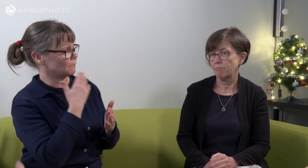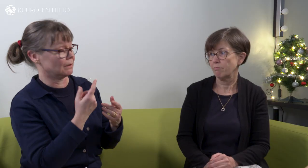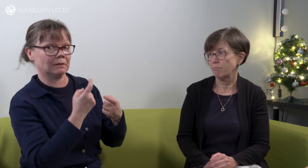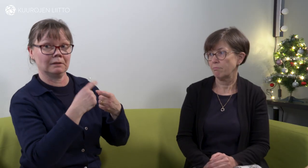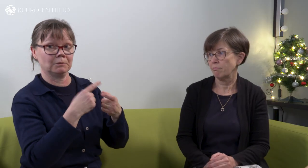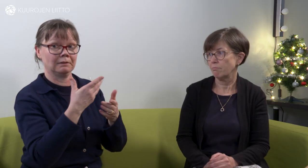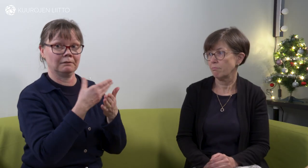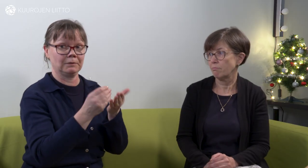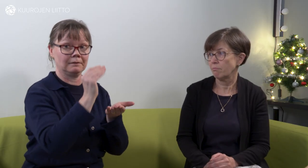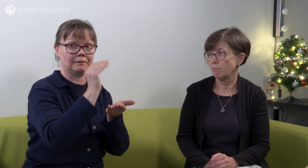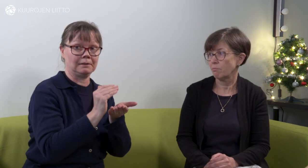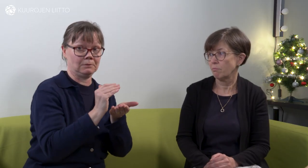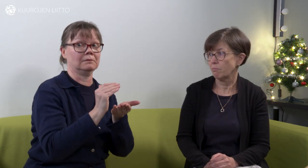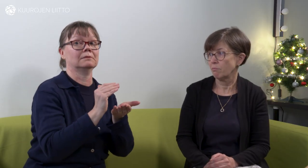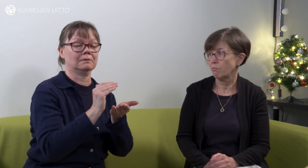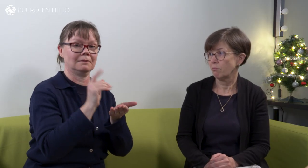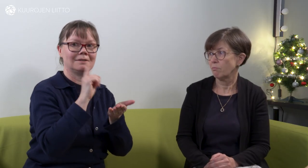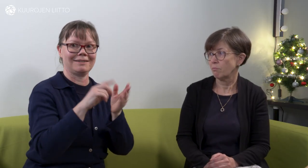Verotukseen liittyen on hyvä mainita, että verovähennyksen voi saada, -